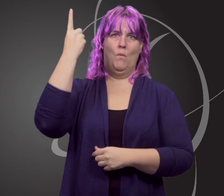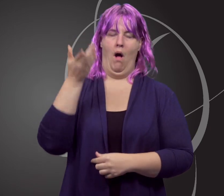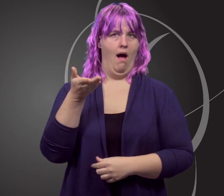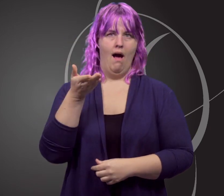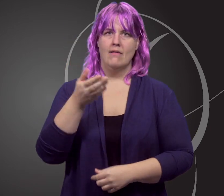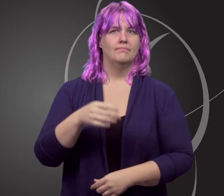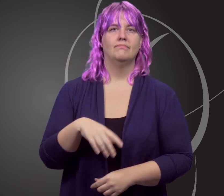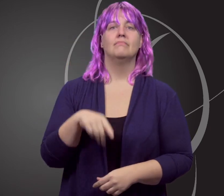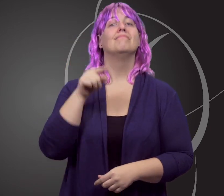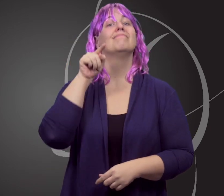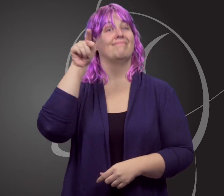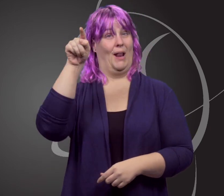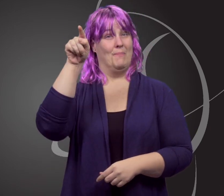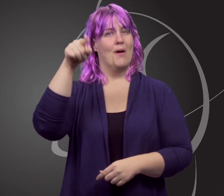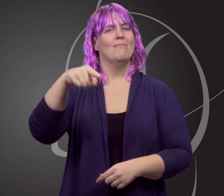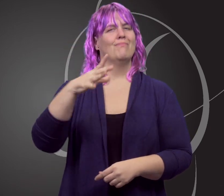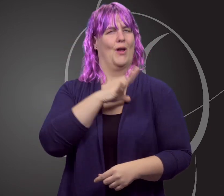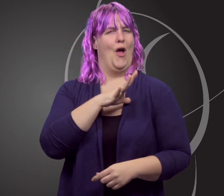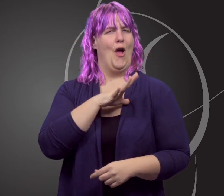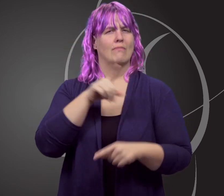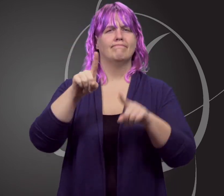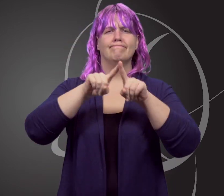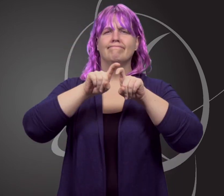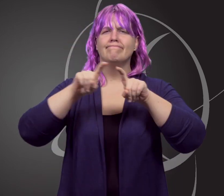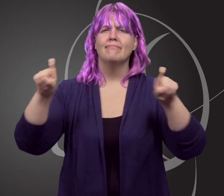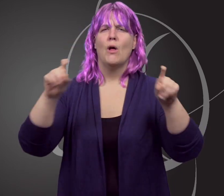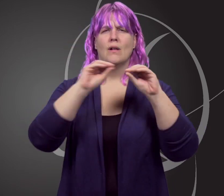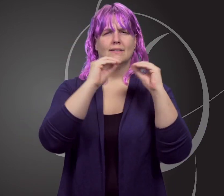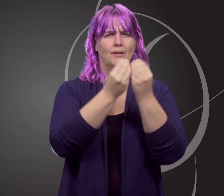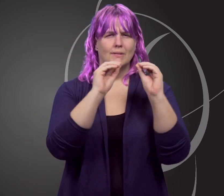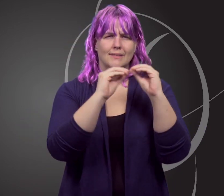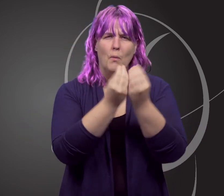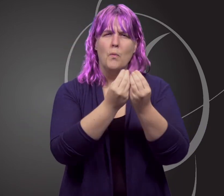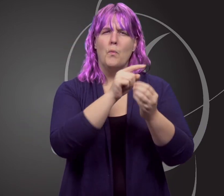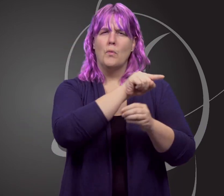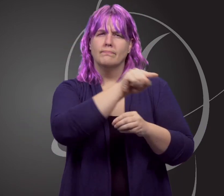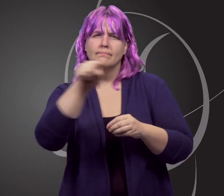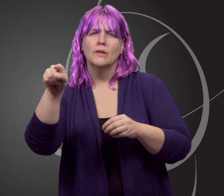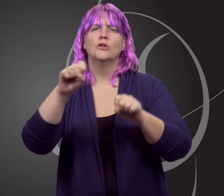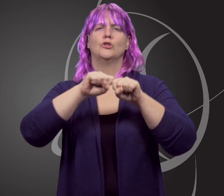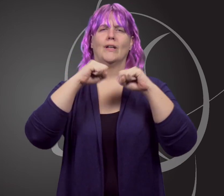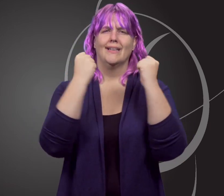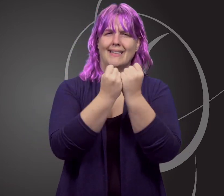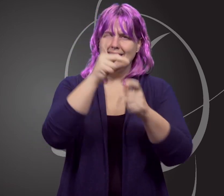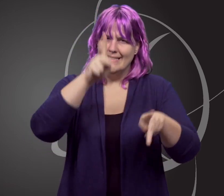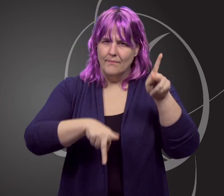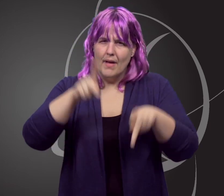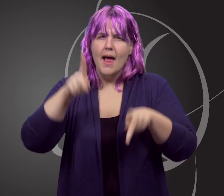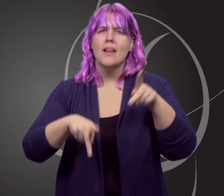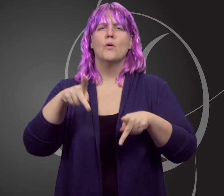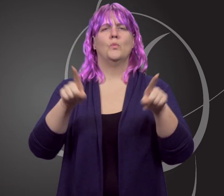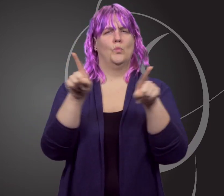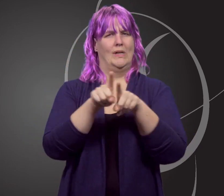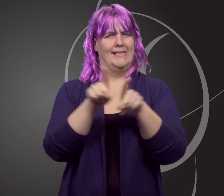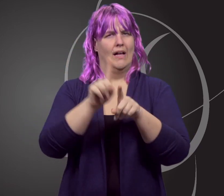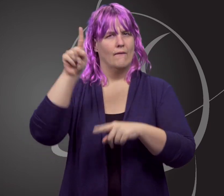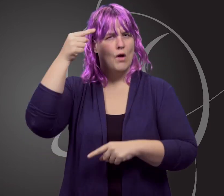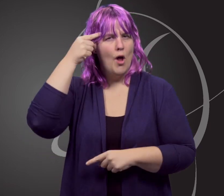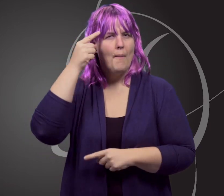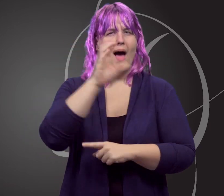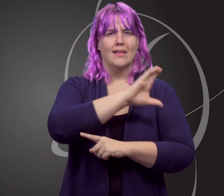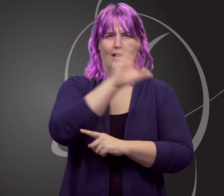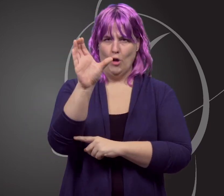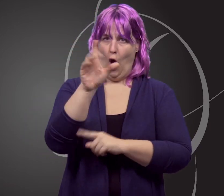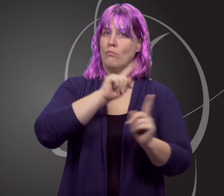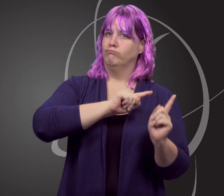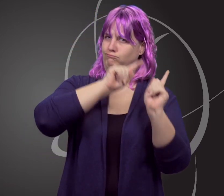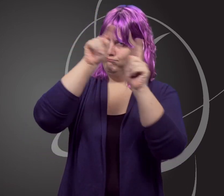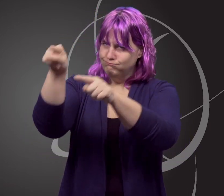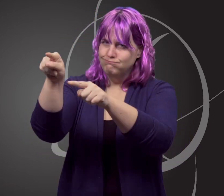aux côtés des organisations de la société civile et le Gouvernement du Canada,